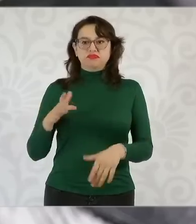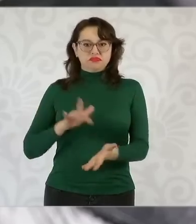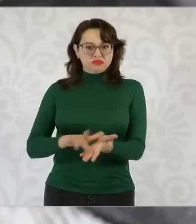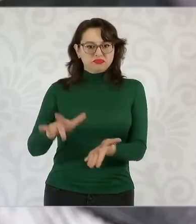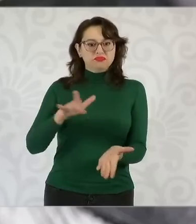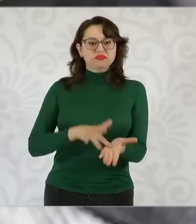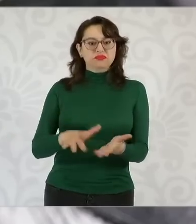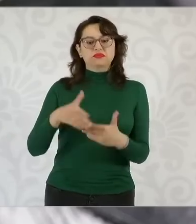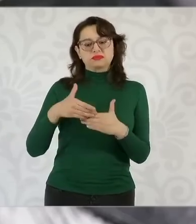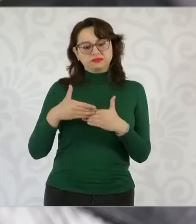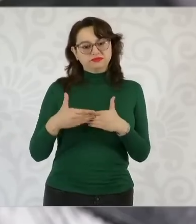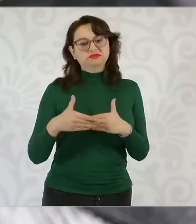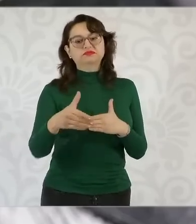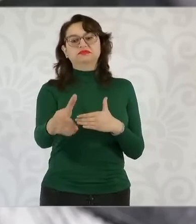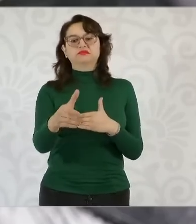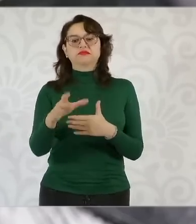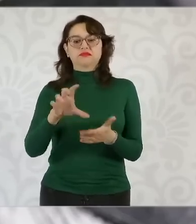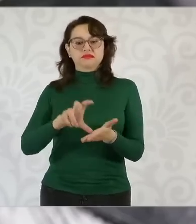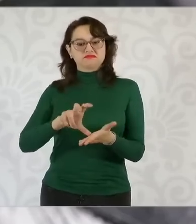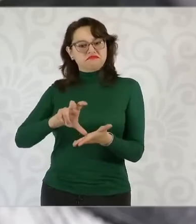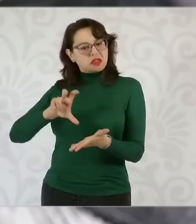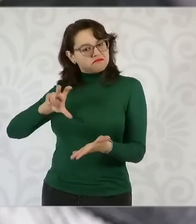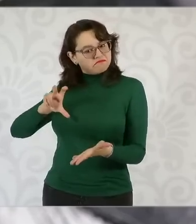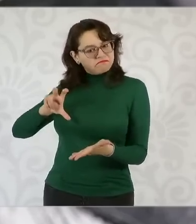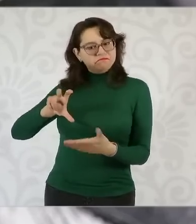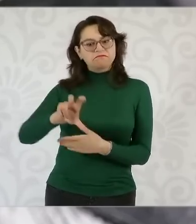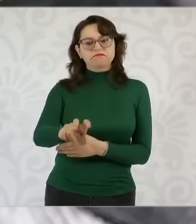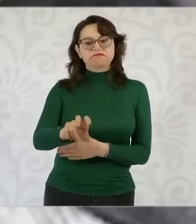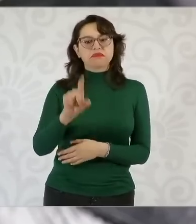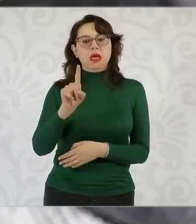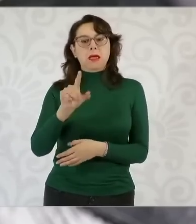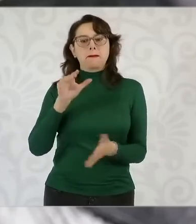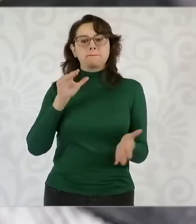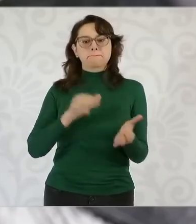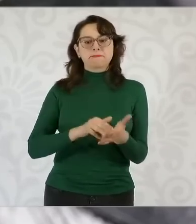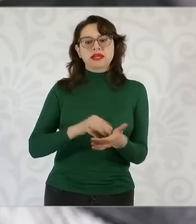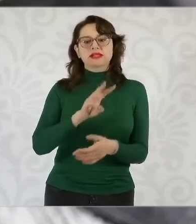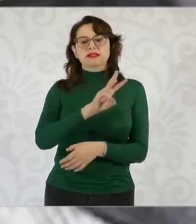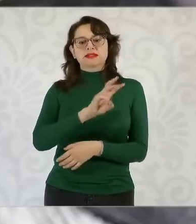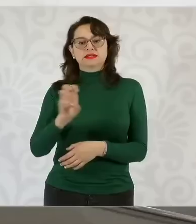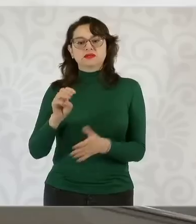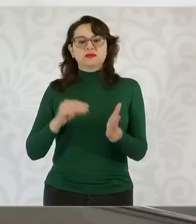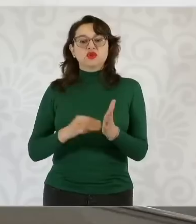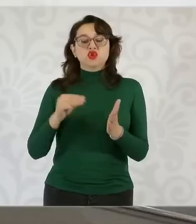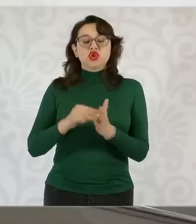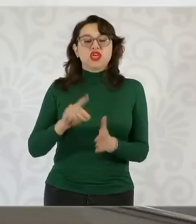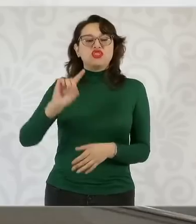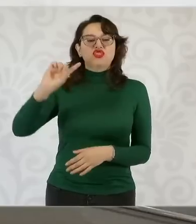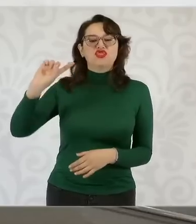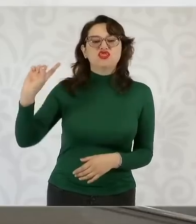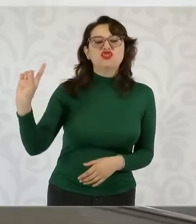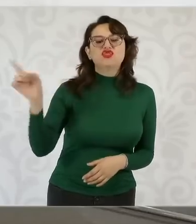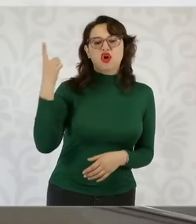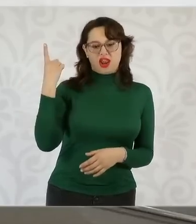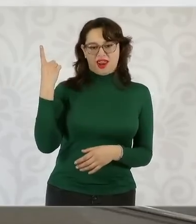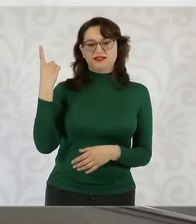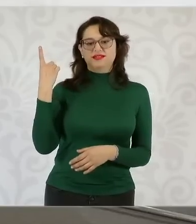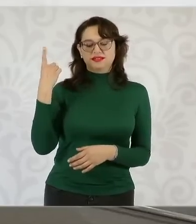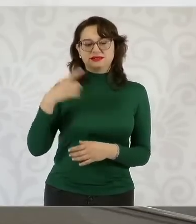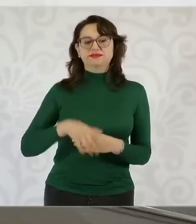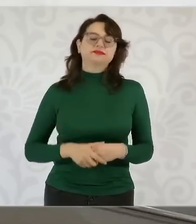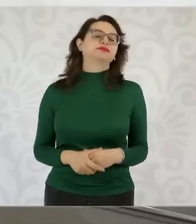planeamos invertir en mico 10000 millones de dólares esta inversión refleja lo que hemos estado